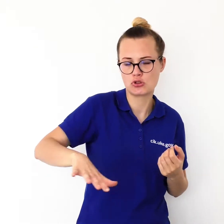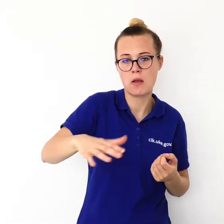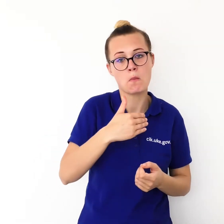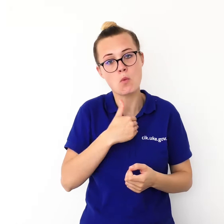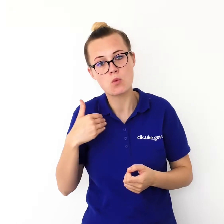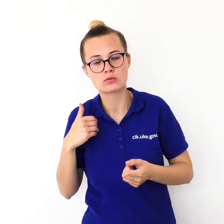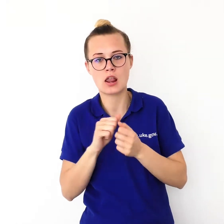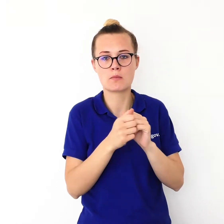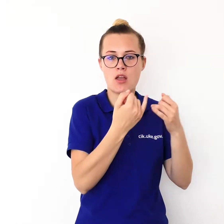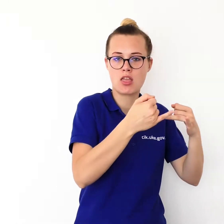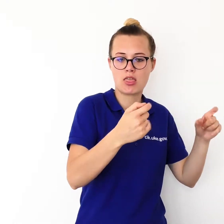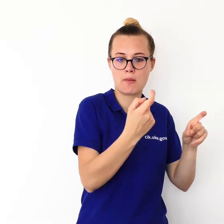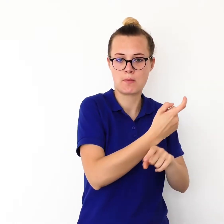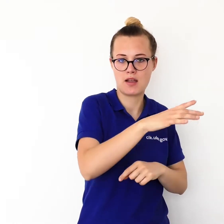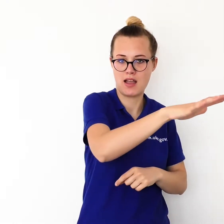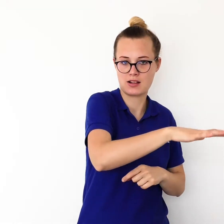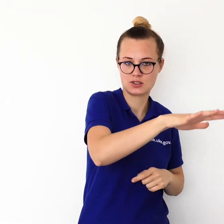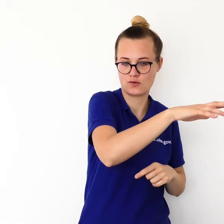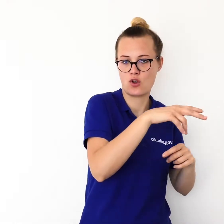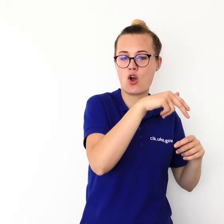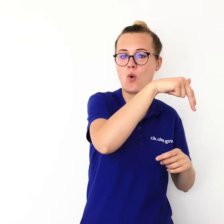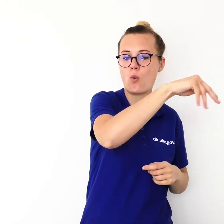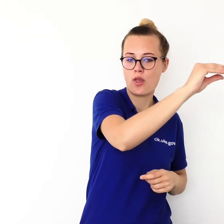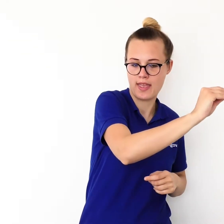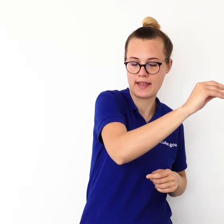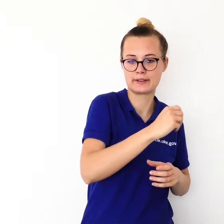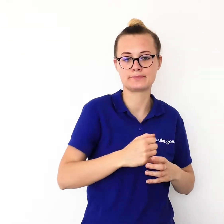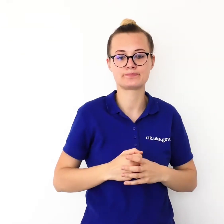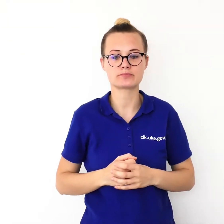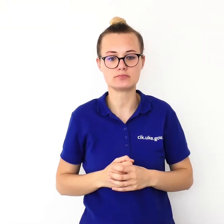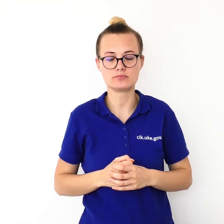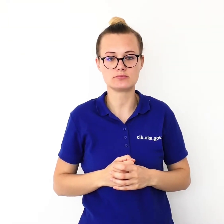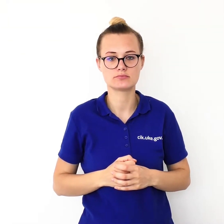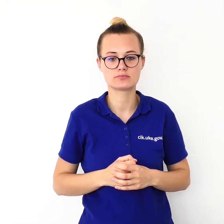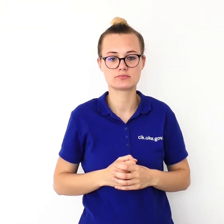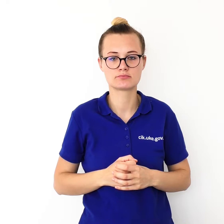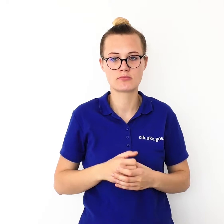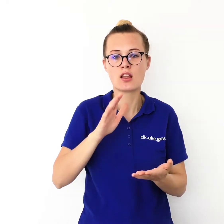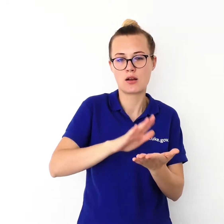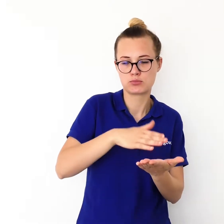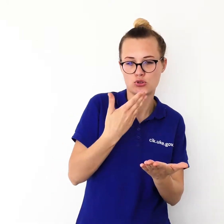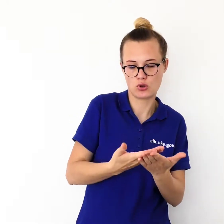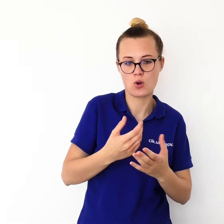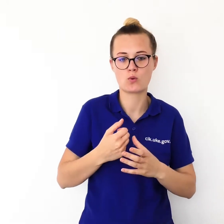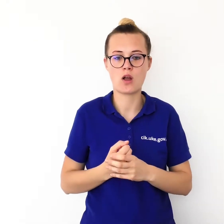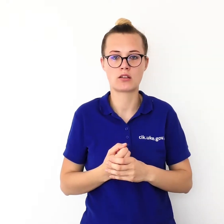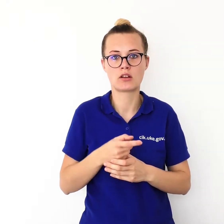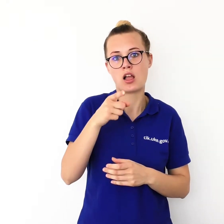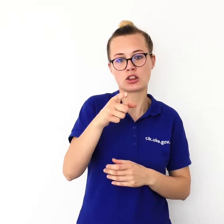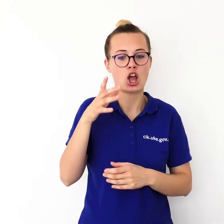Nie ma znaczenia dokąd dzwonisz, czy wysyłasz SMS – na polski czy na inny europejski numer. Istotne, że twój telefon zalogowany jest do sieci zagranicznej.